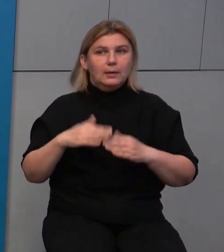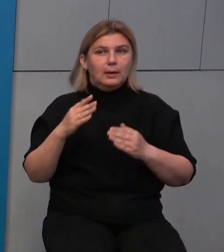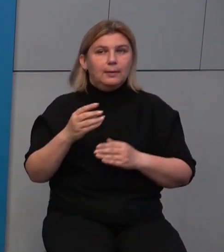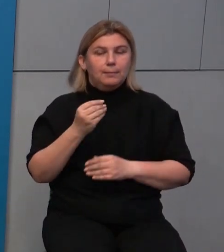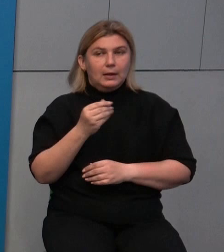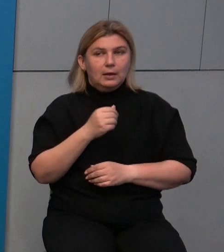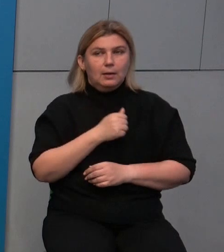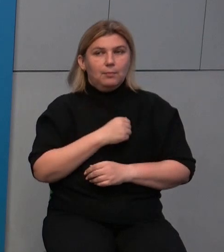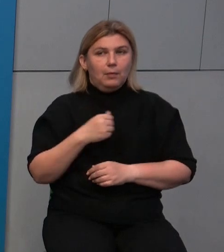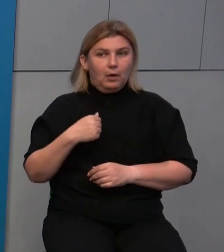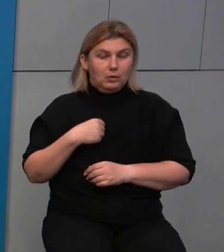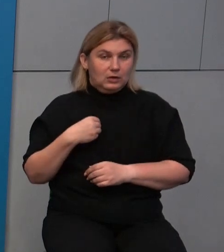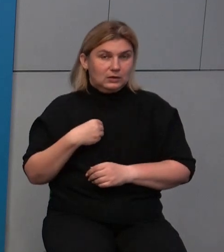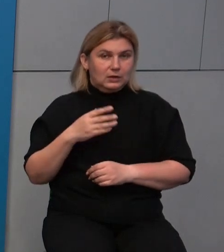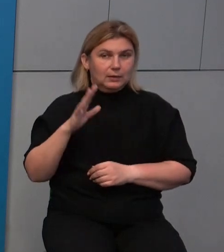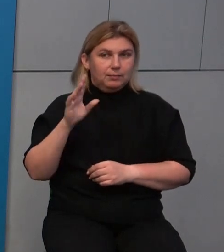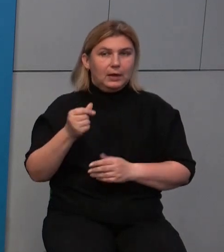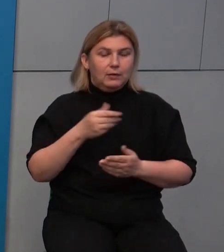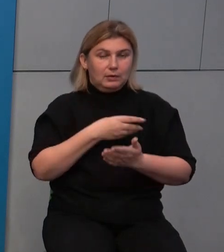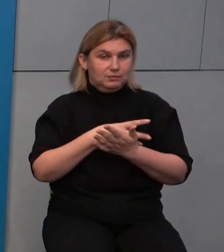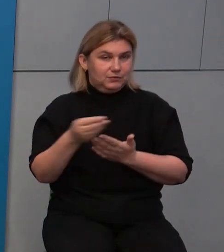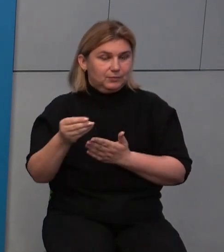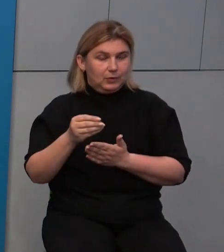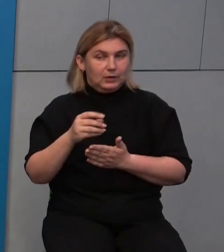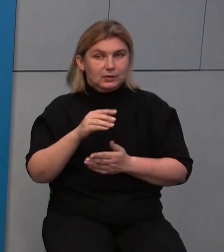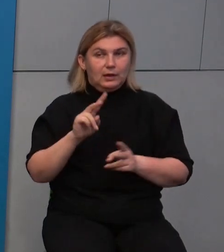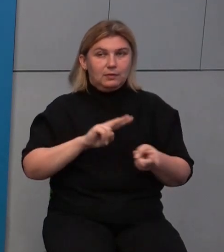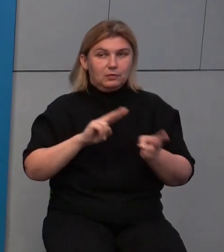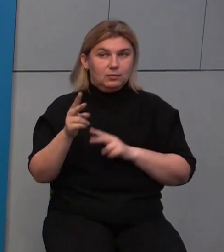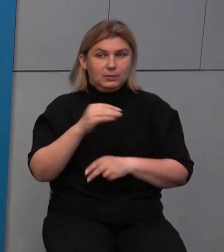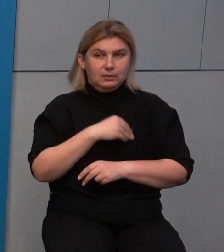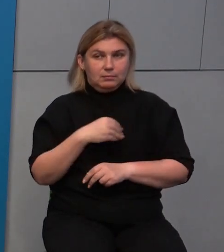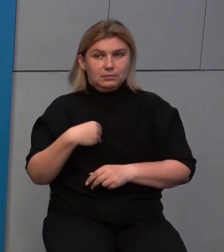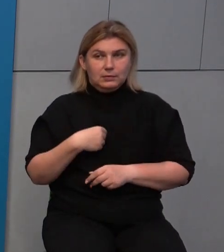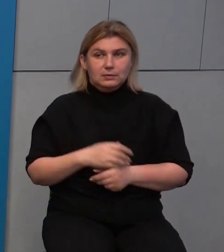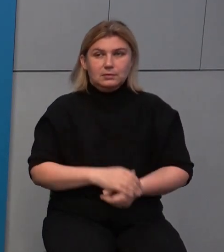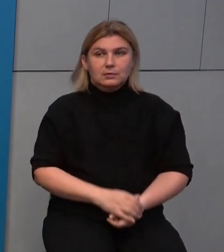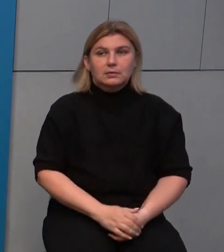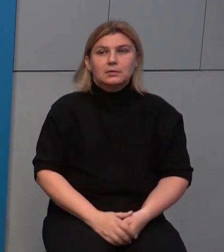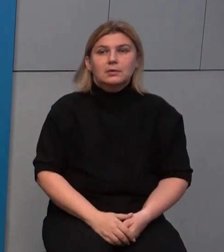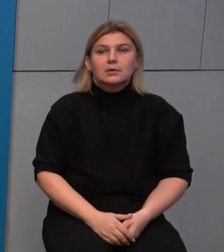I w ten sposób miało się honorarium za tłumaczenie w Polsce swojego tekstu.